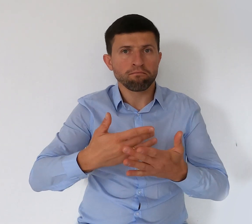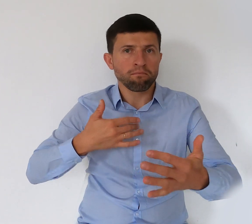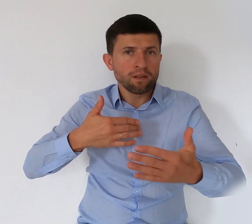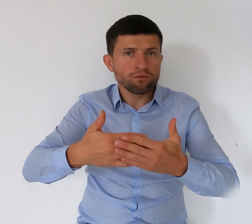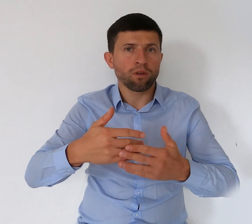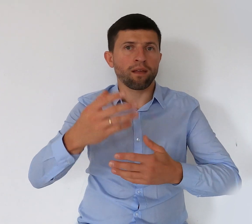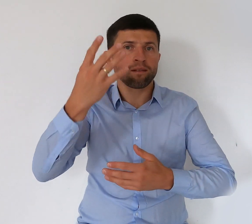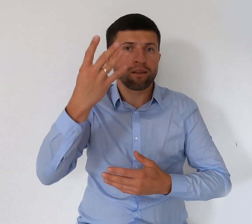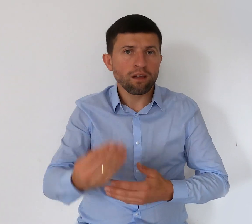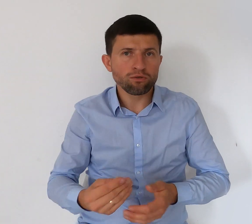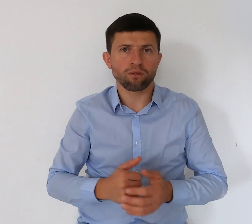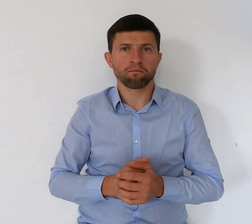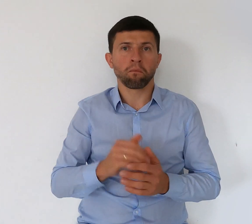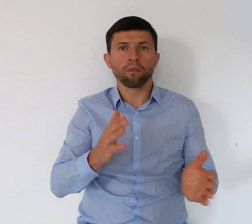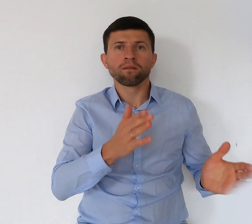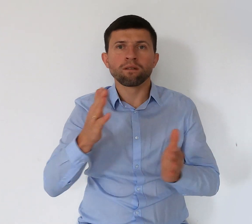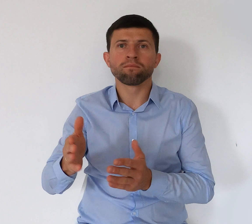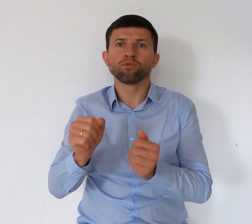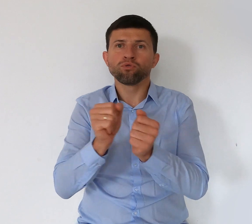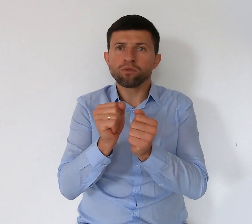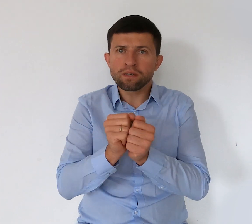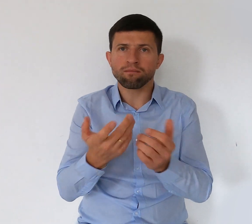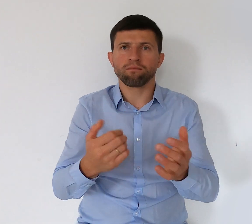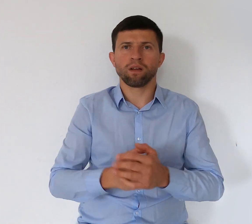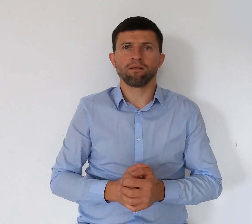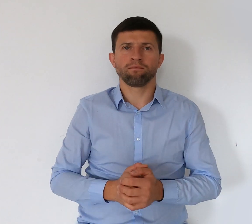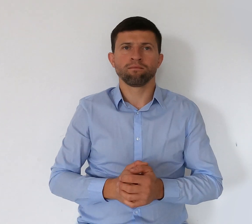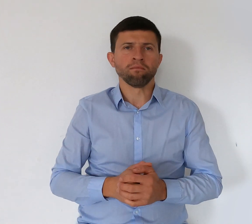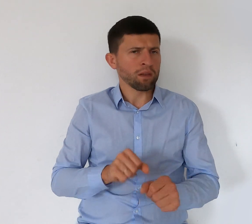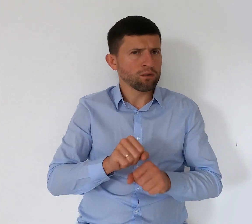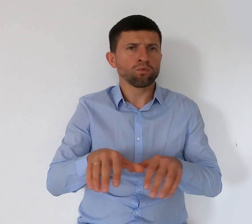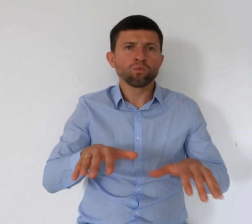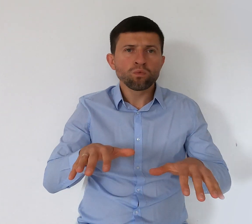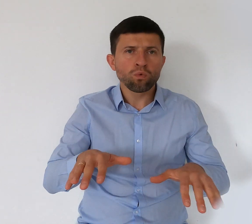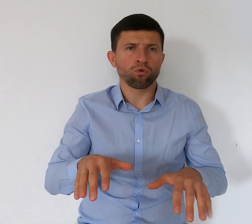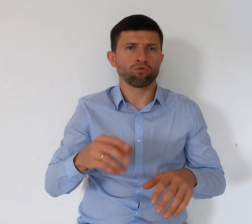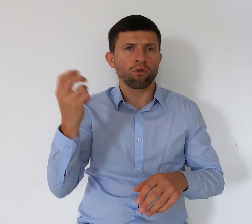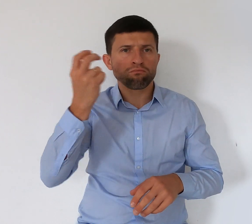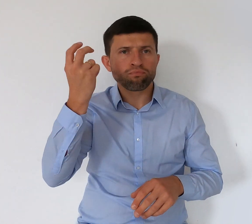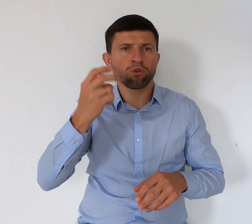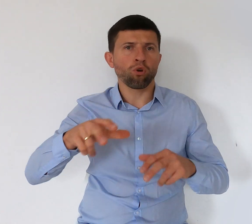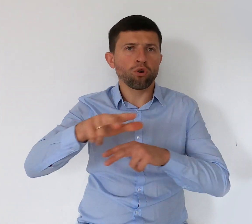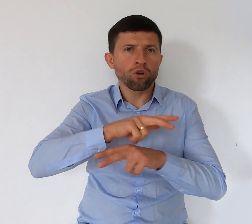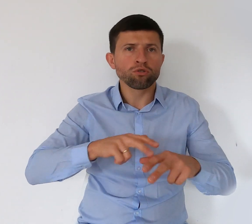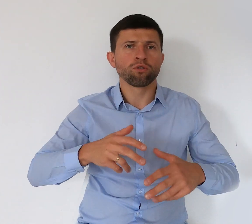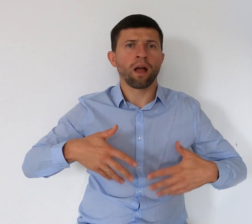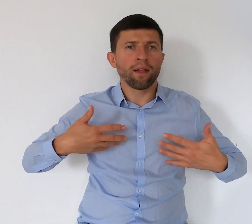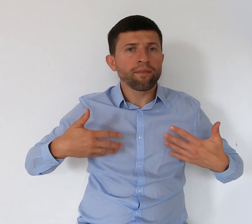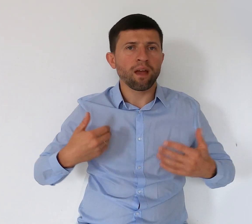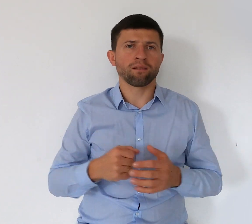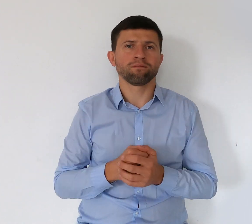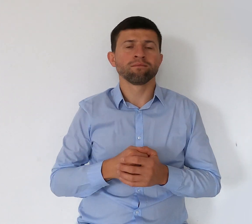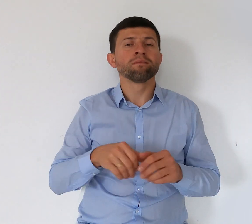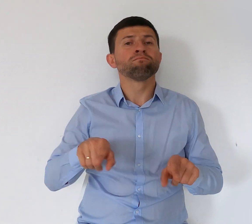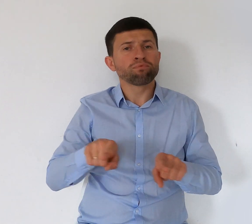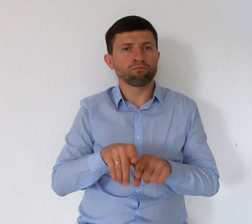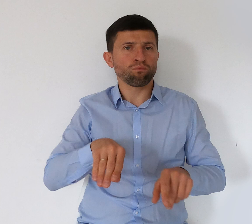Zbliża się jesień a następnie zima. Jest jeszcze dużo rodzinnych atrakcji,